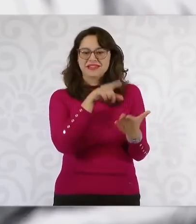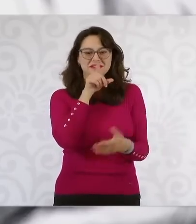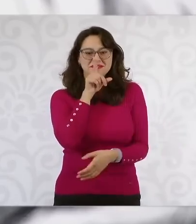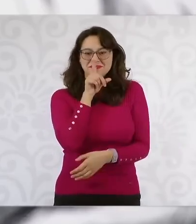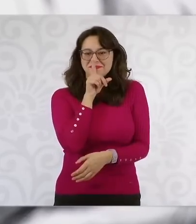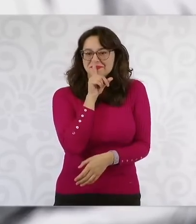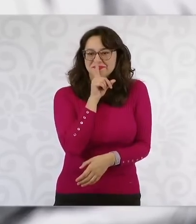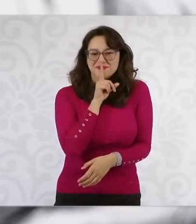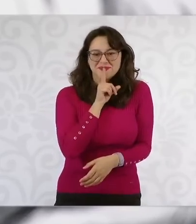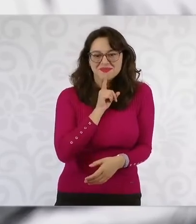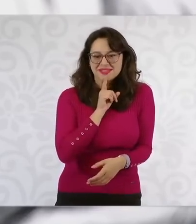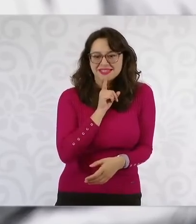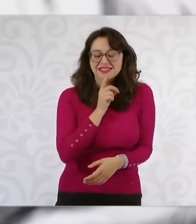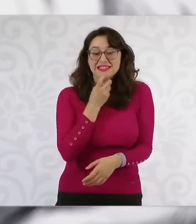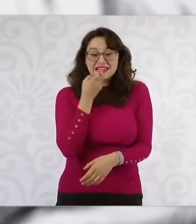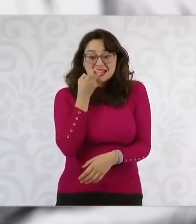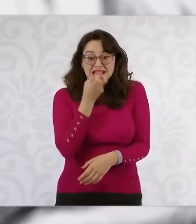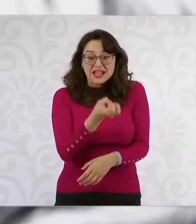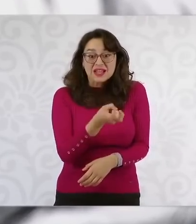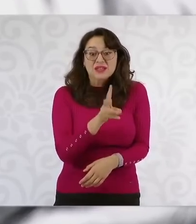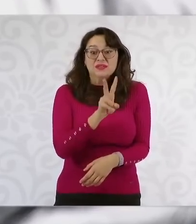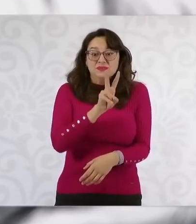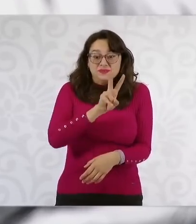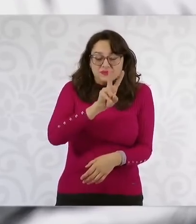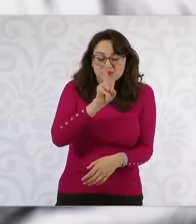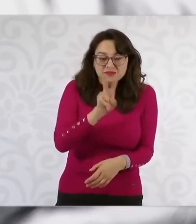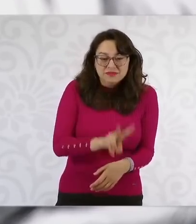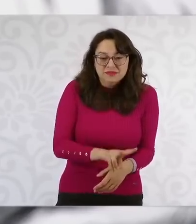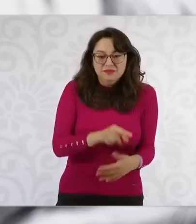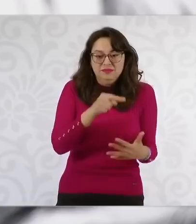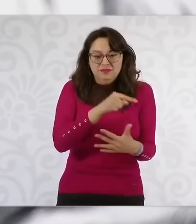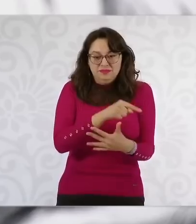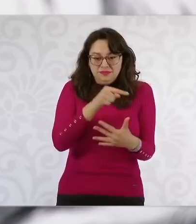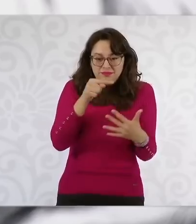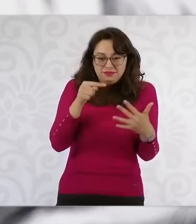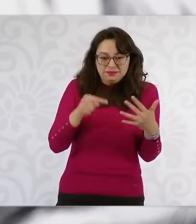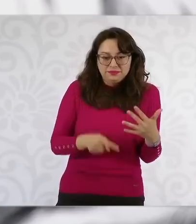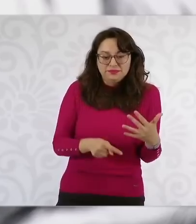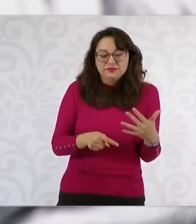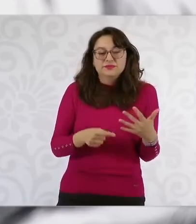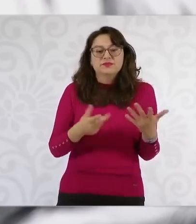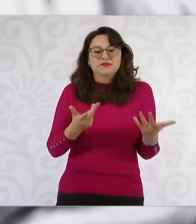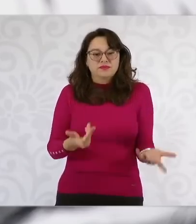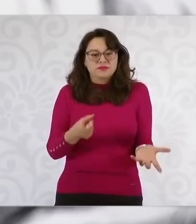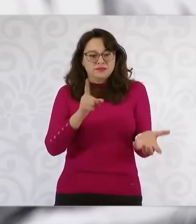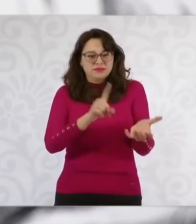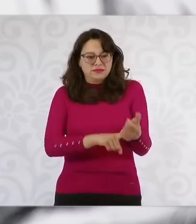determinar que se realizó un proceso de síntesis de clorhidrato de fentanilo en citada locación